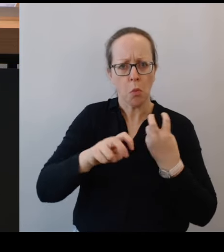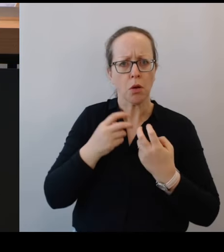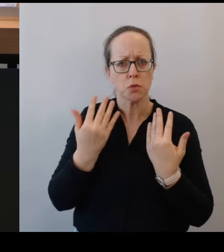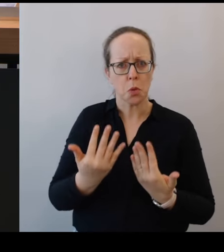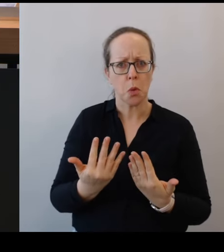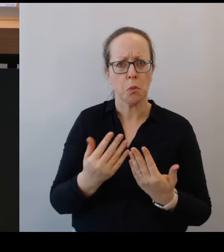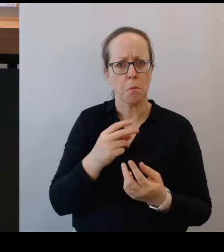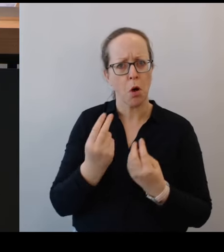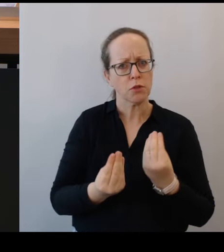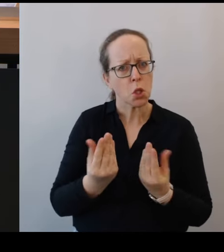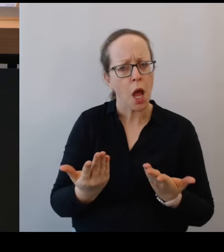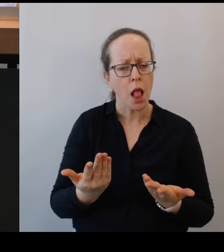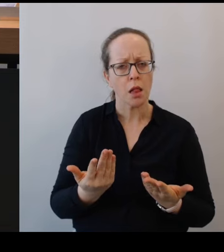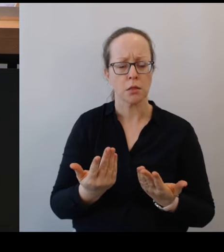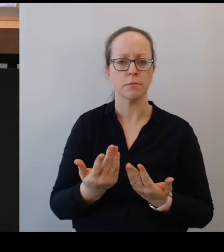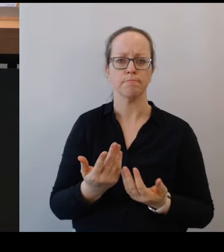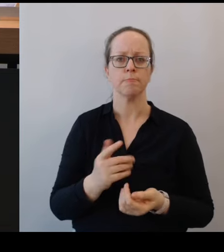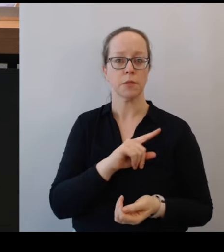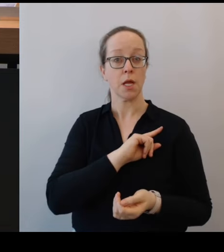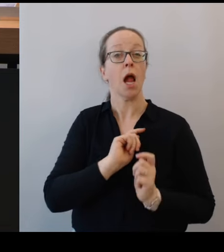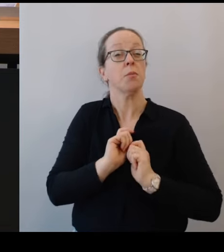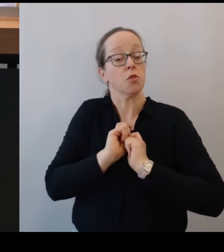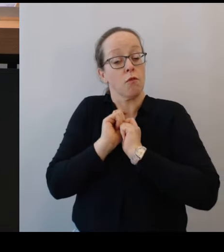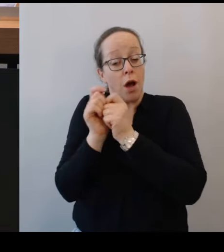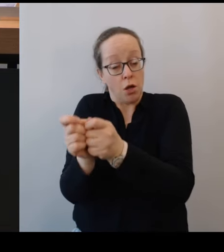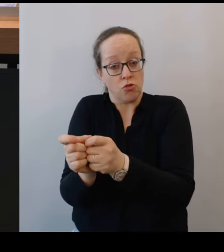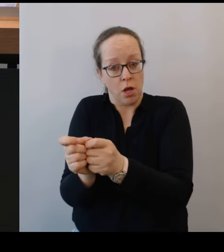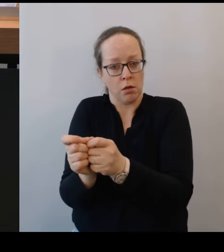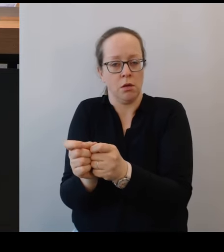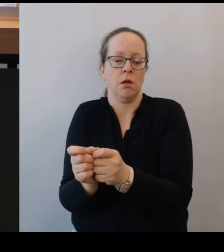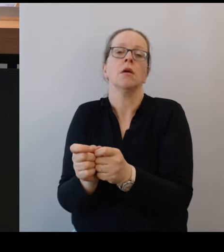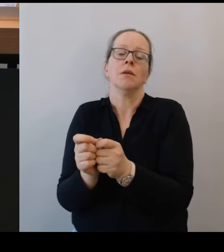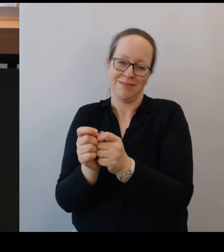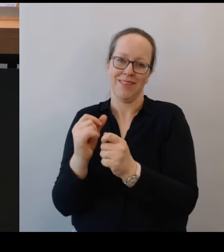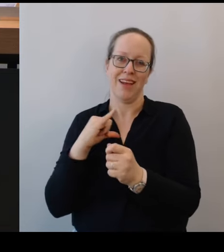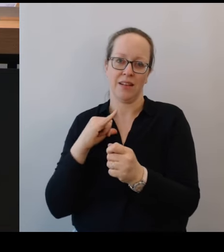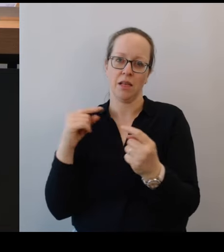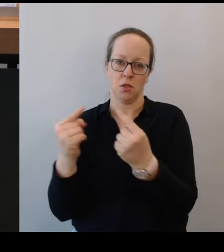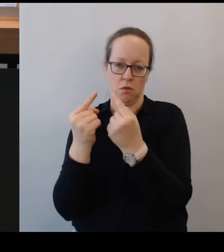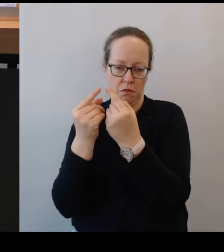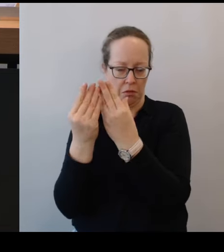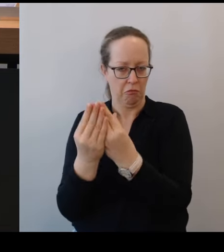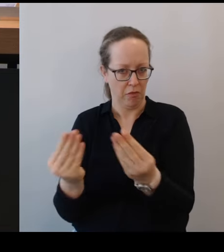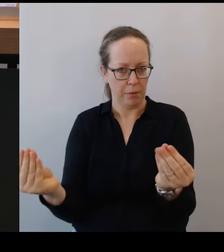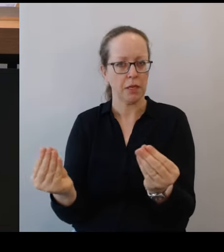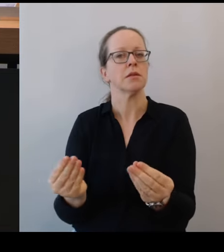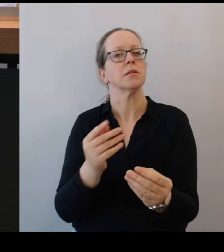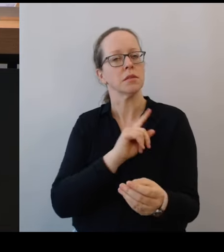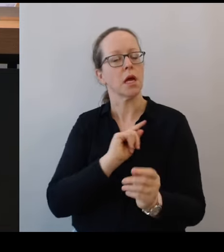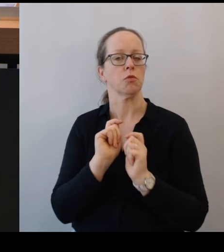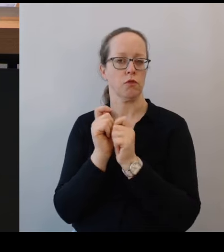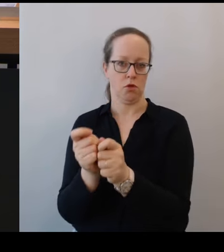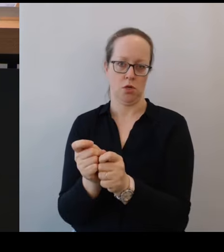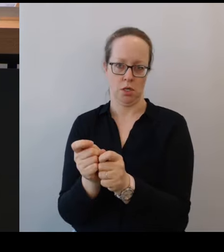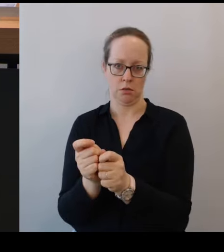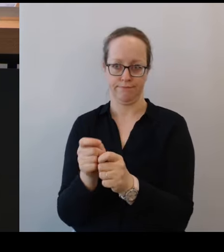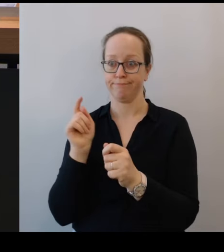zu vermeiden. Dieser Vorschlag wurde, auch das noch bevor Sie überhaupt Ihren Antrag hier eingebracht haben, im Senat zustimmend